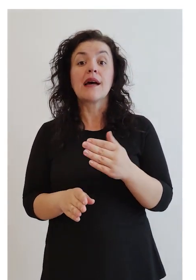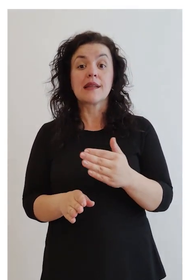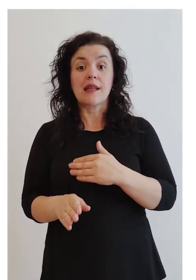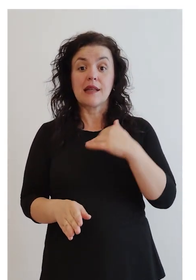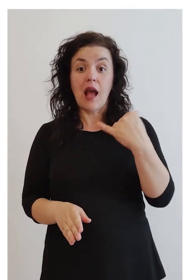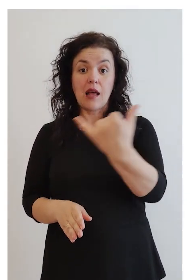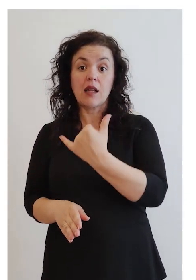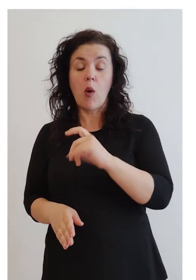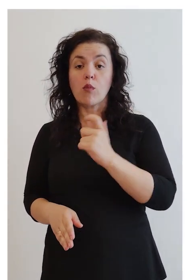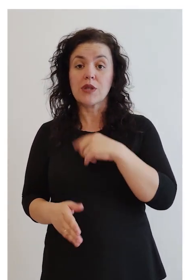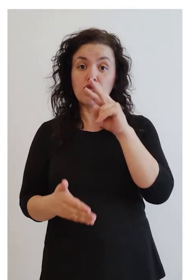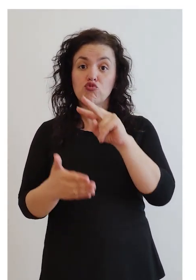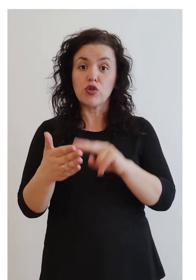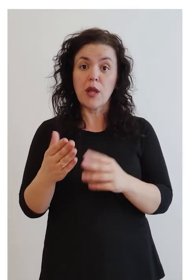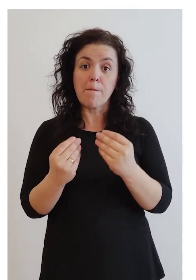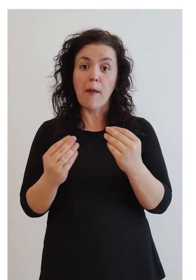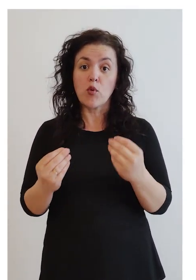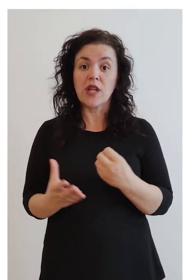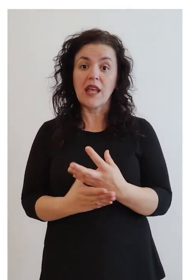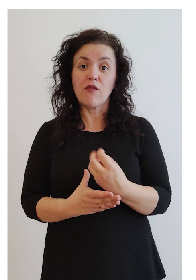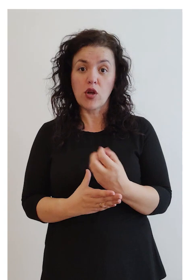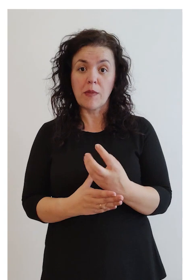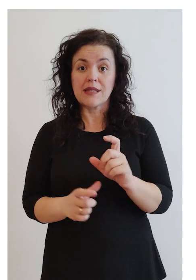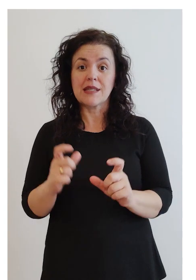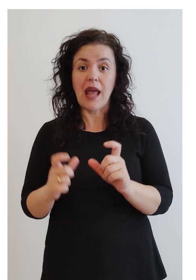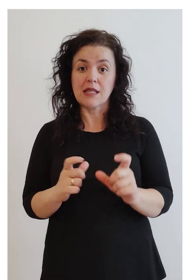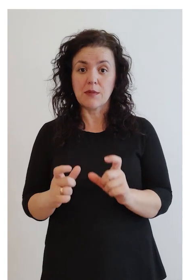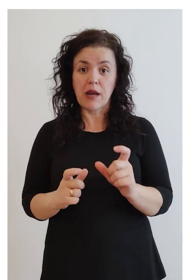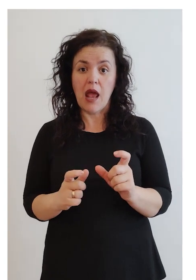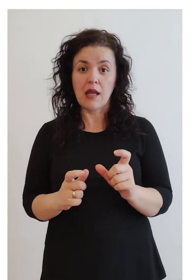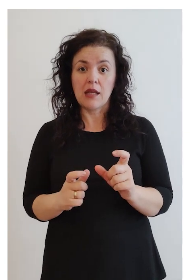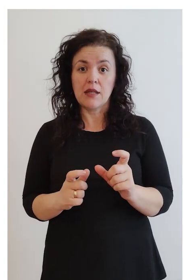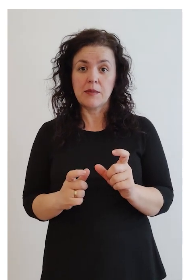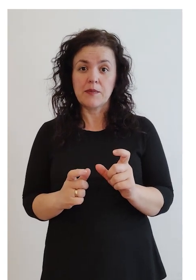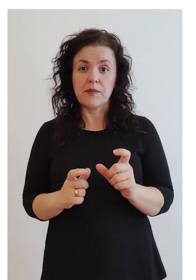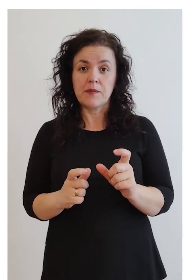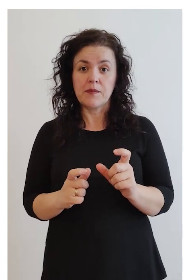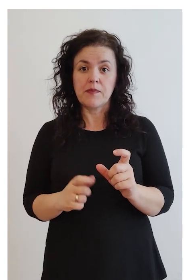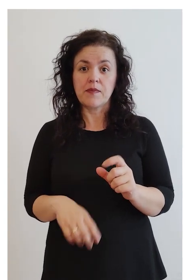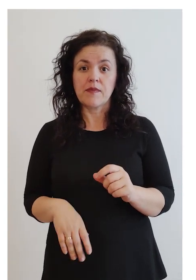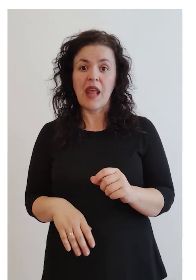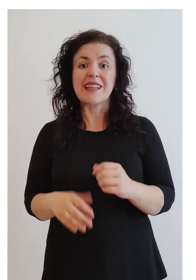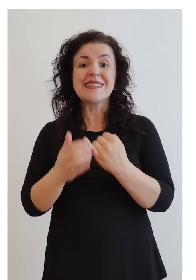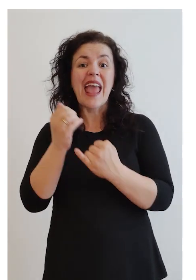Diarea călătorilor Boli tropicale Malarie